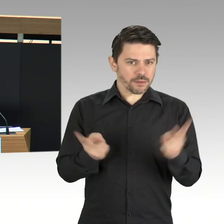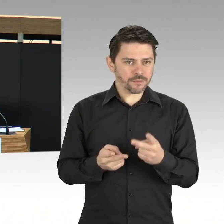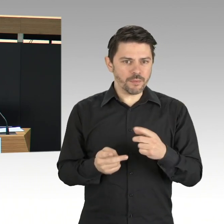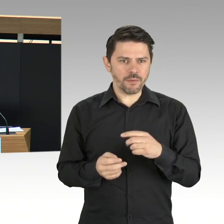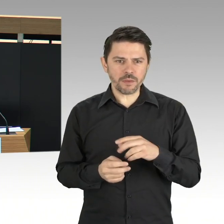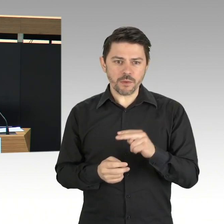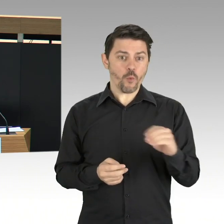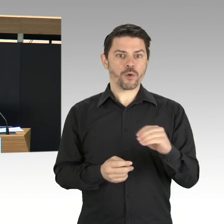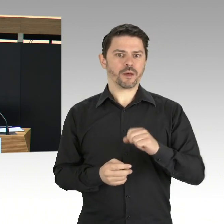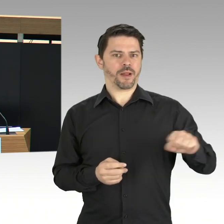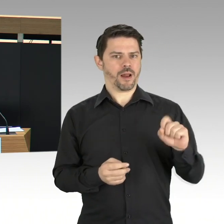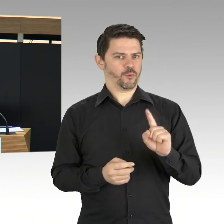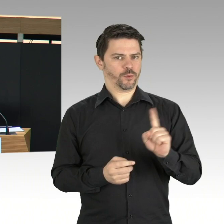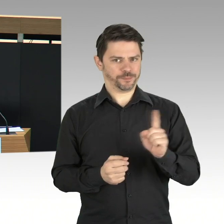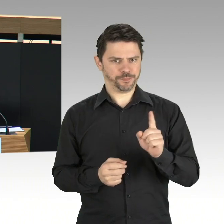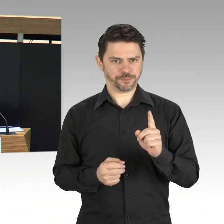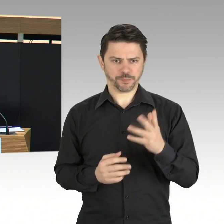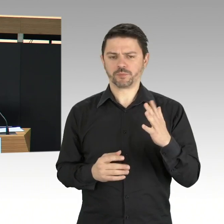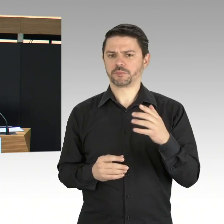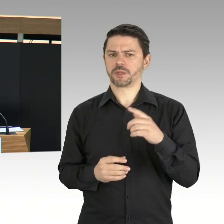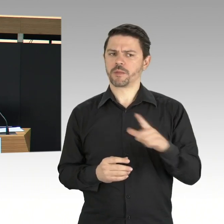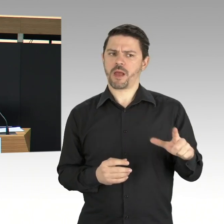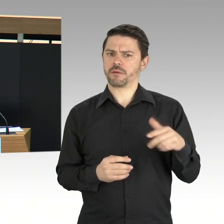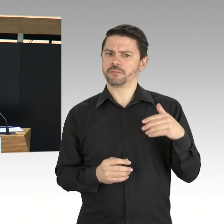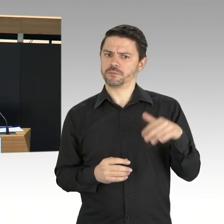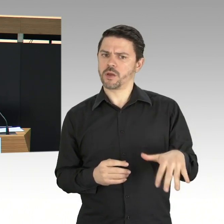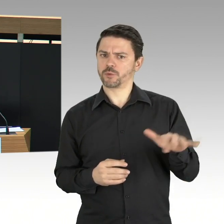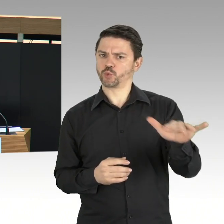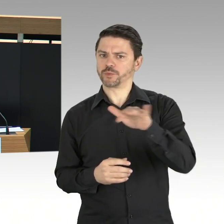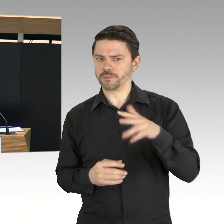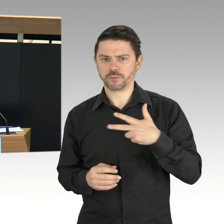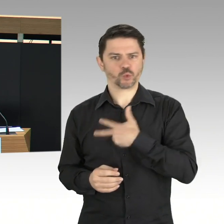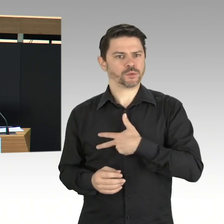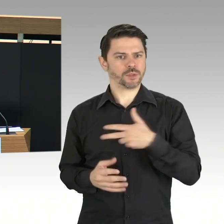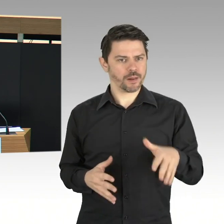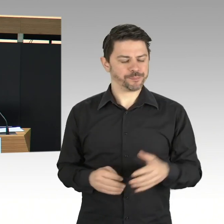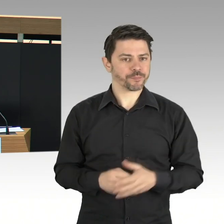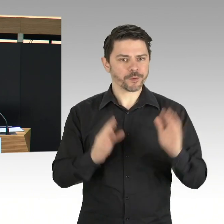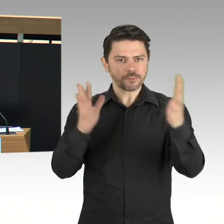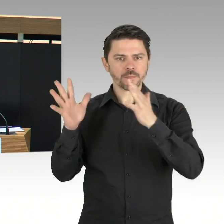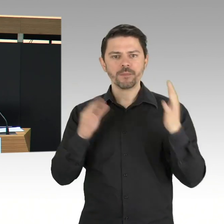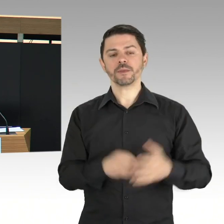und die Menschen einfach dem Markt auszuliefern, ist alles andere als fair, das ist vor allem eine politische Bankrotterklärung.